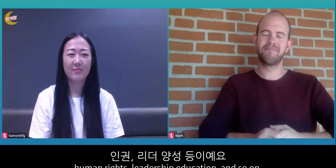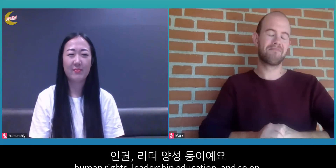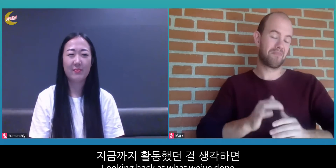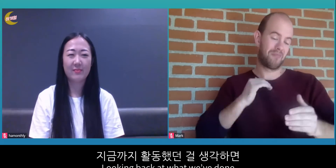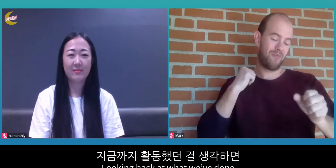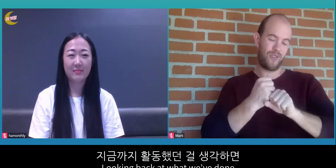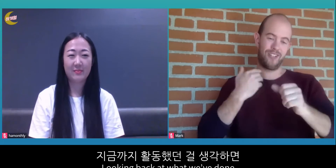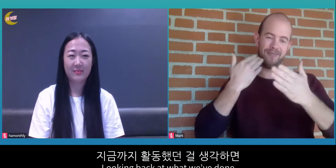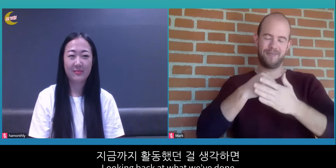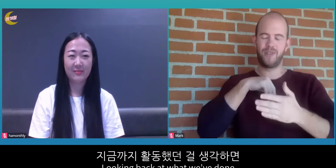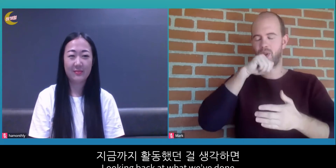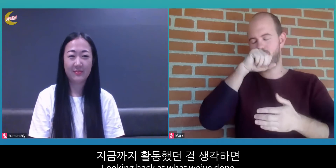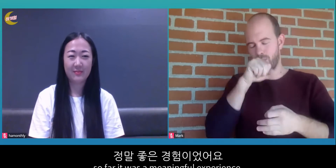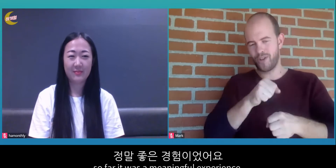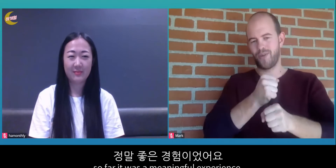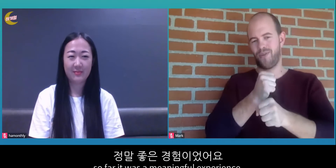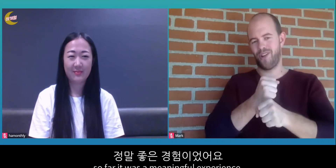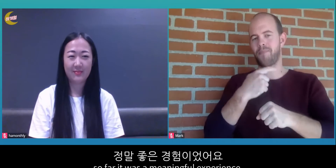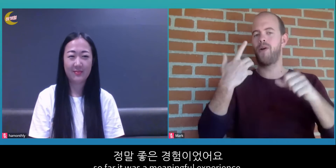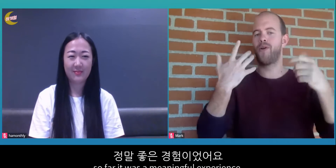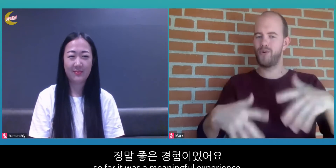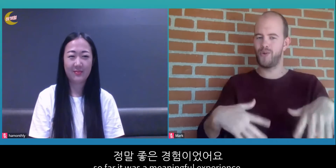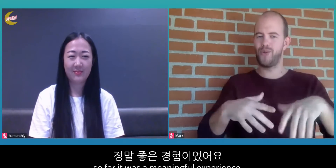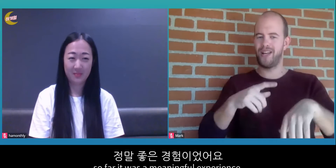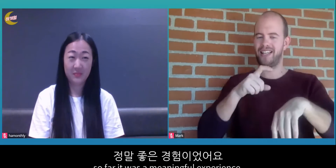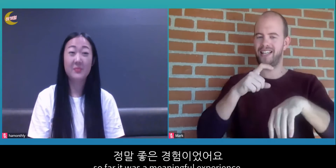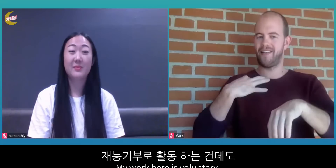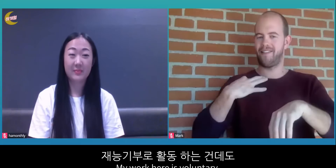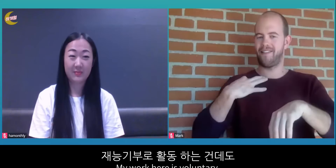これまでのことを振り返ると、有意義な体験でした。